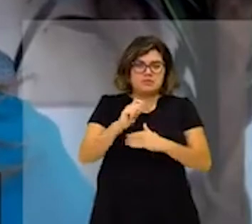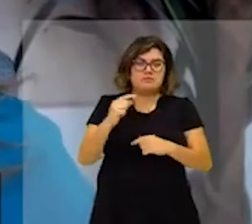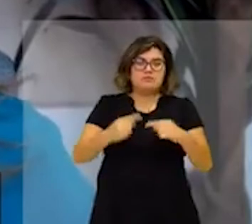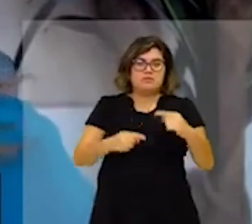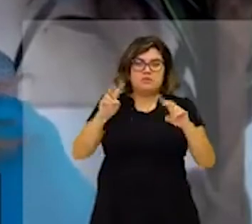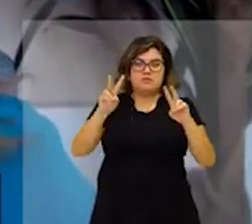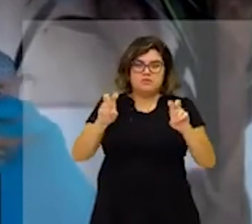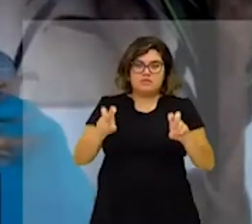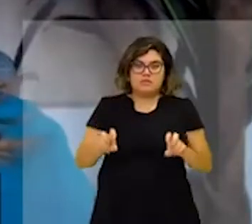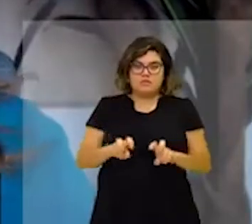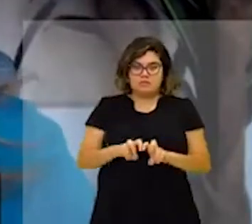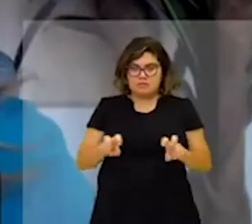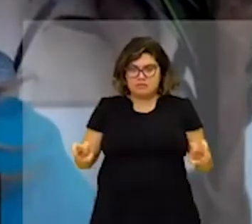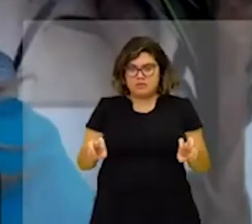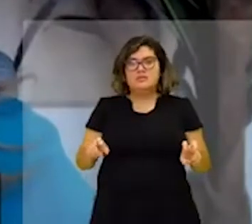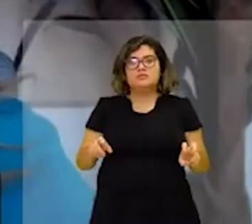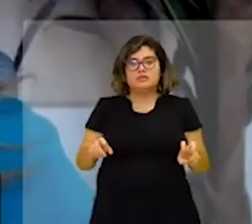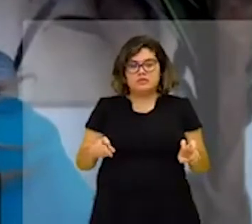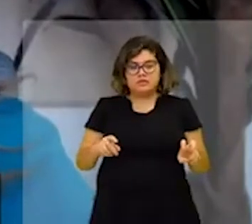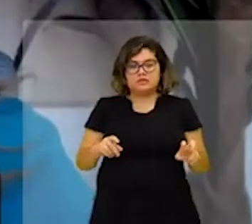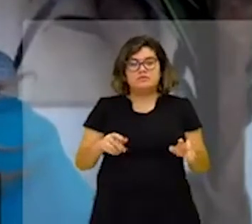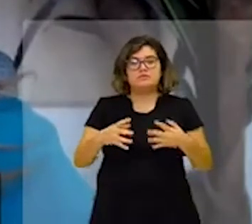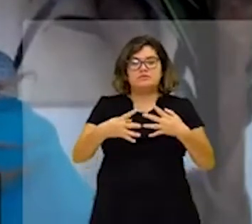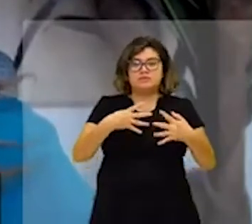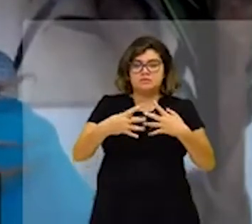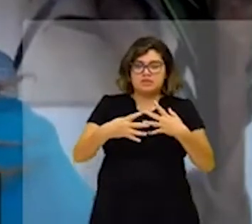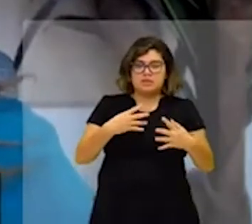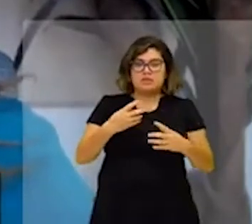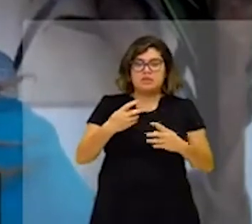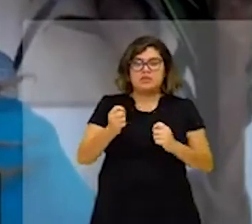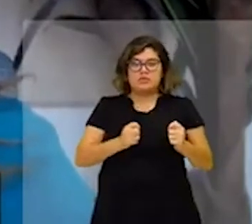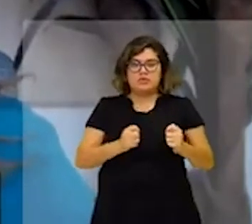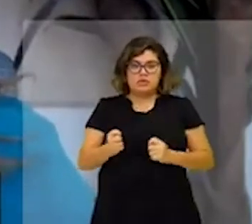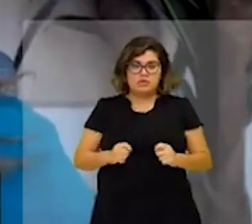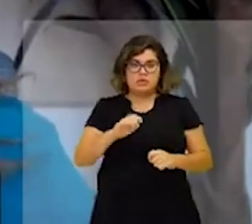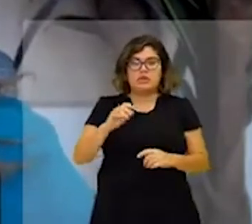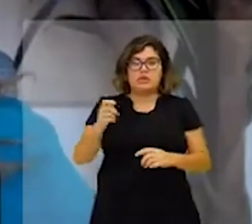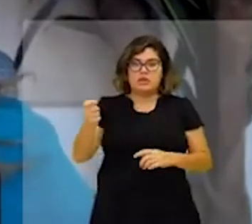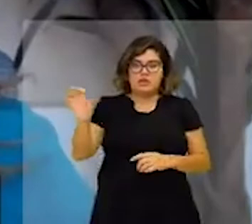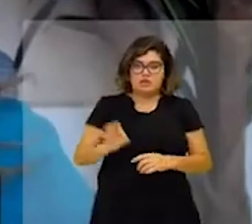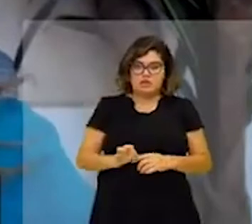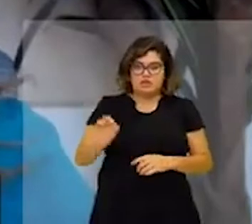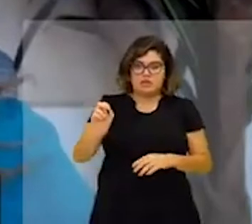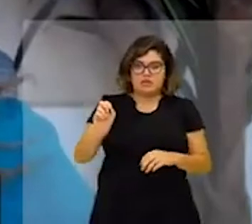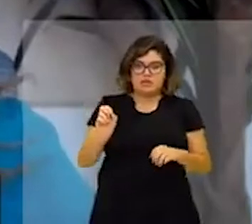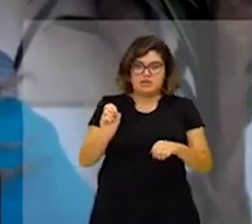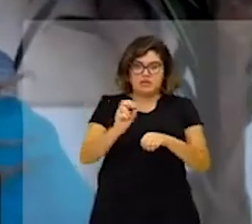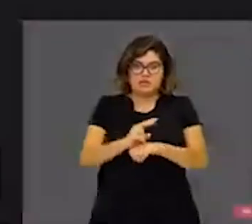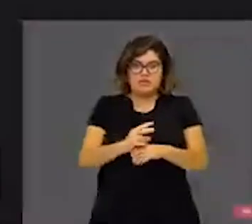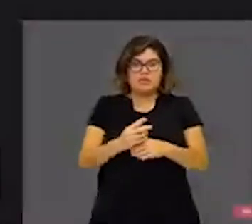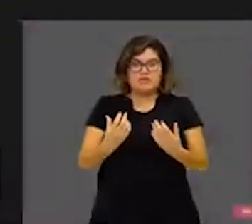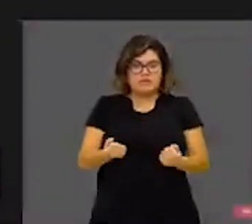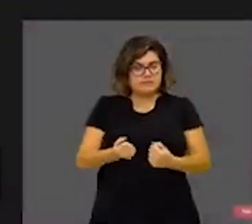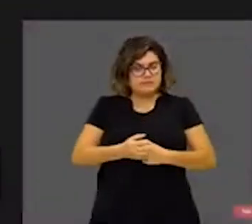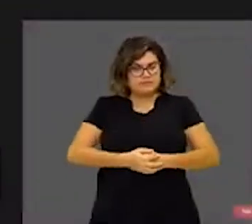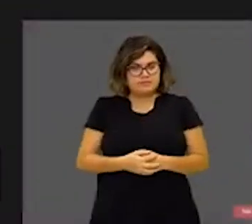mesa contas partidárias transparência controle ações afirmativas Então vamos lá de que base